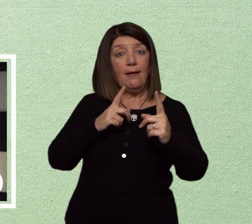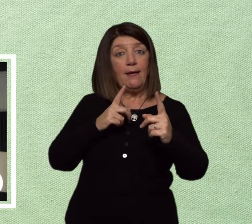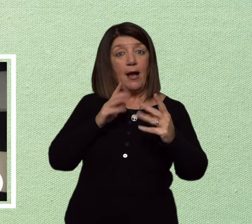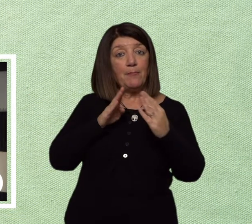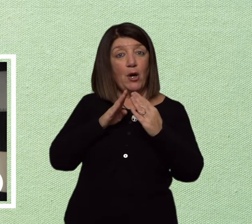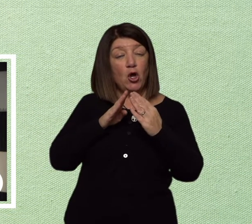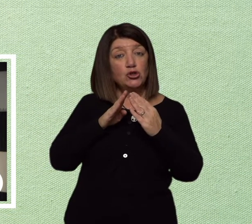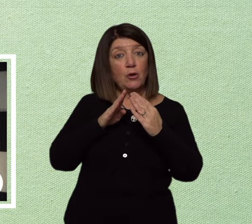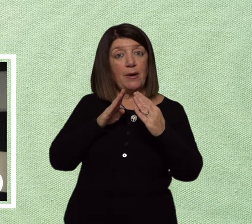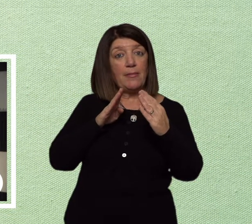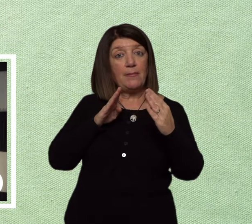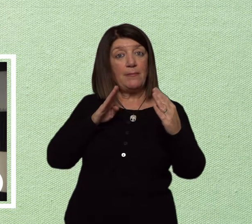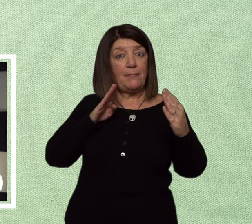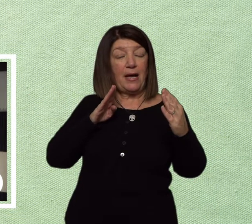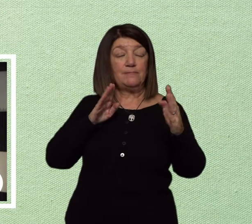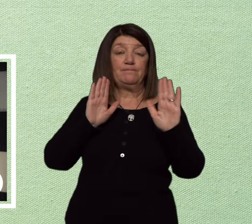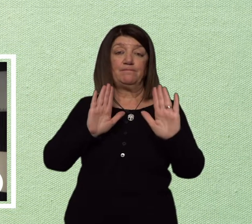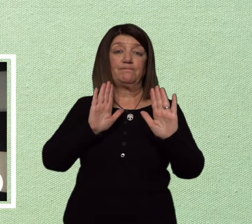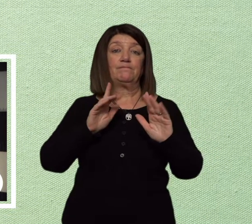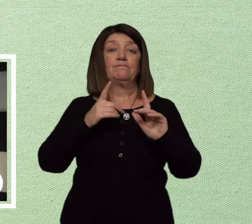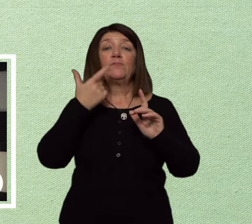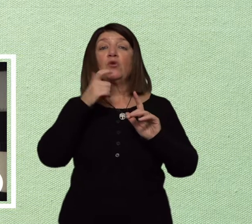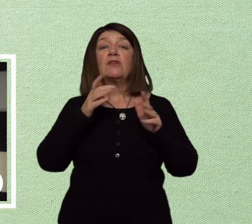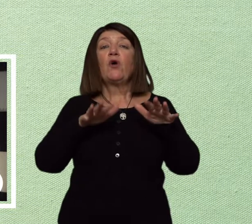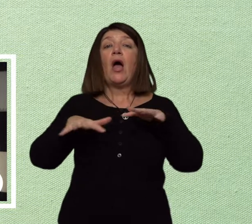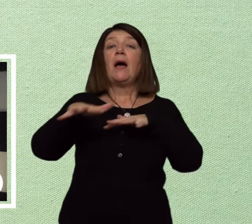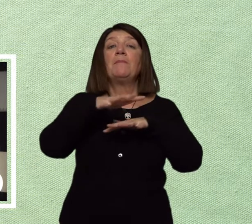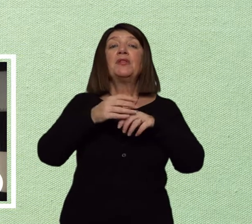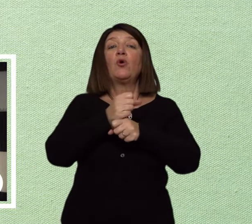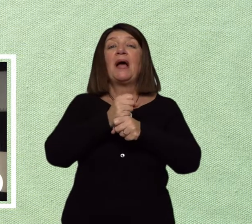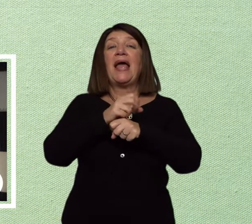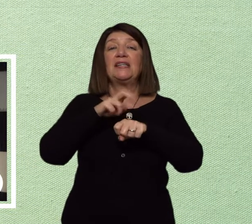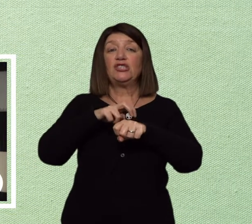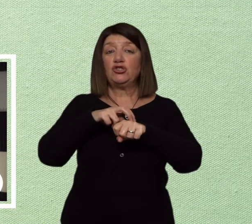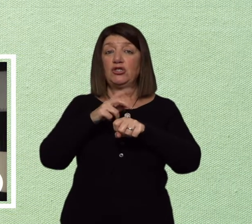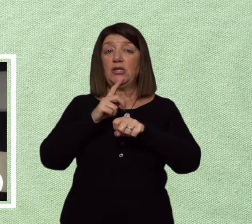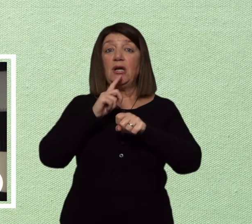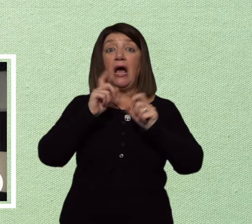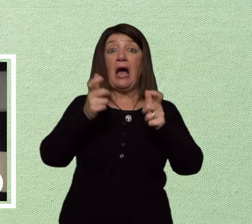mai strafare bisogna fare il giusto in ogni situazione, però particolari accorgimenti anche